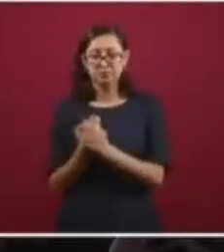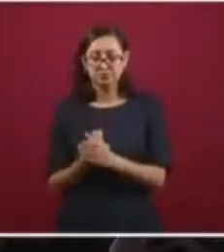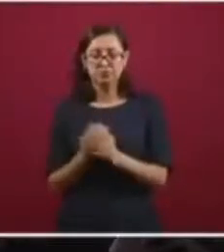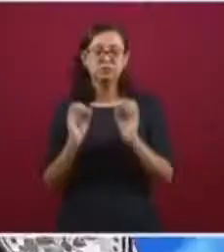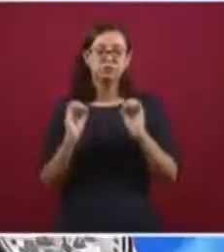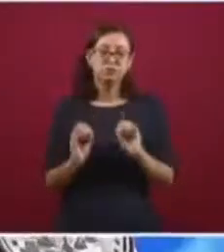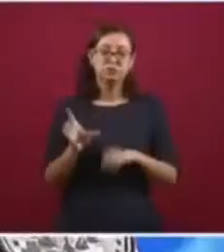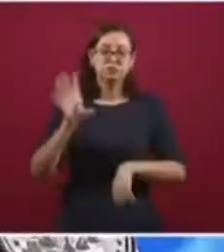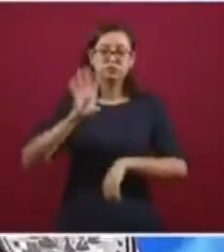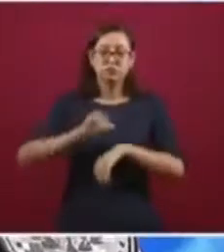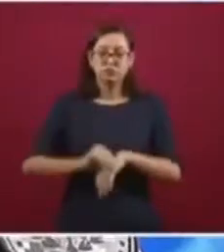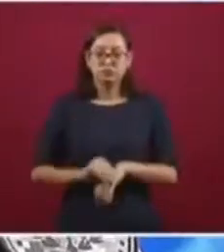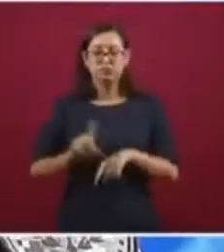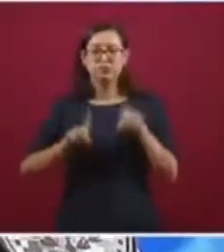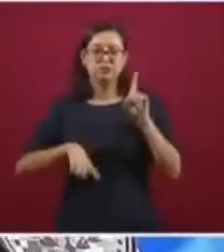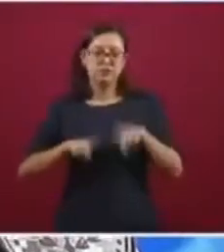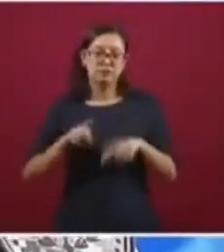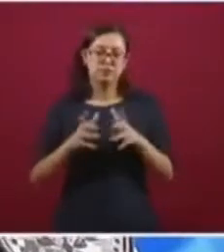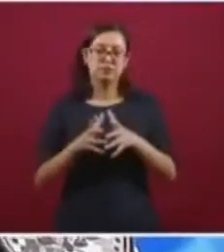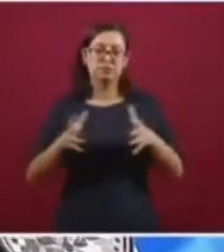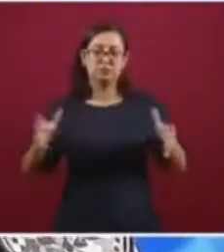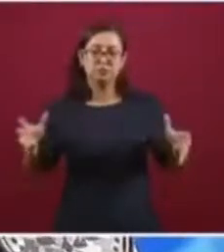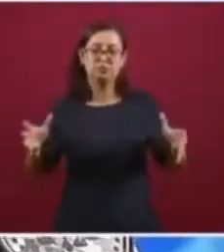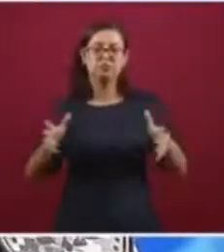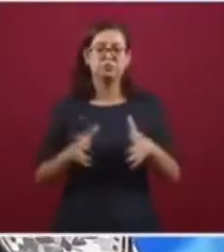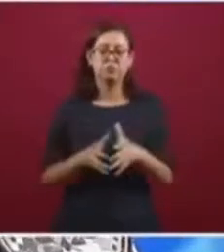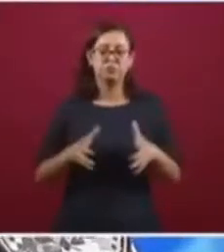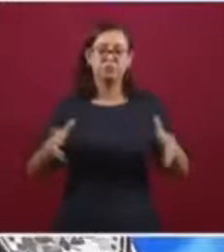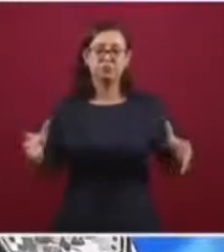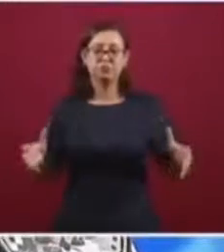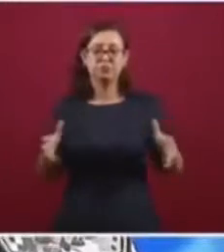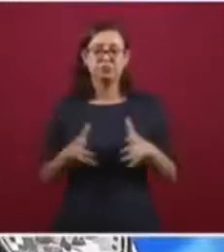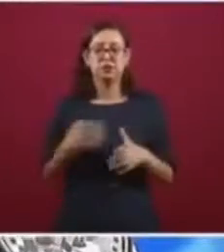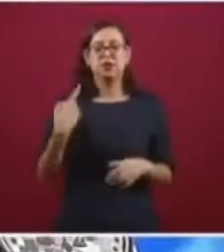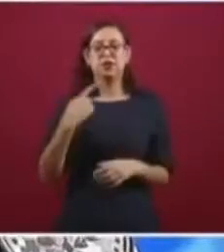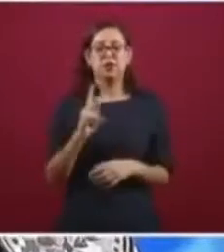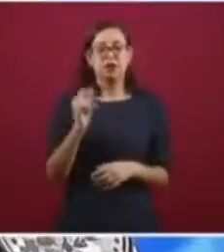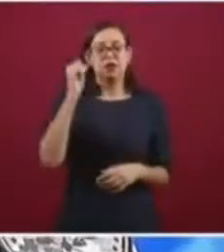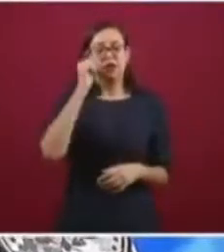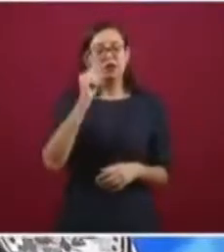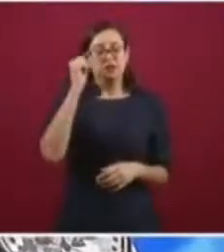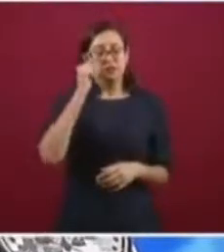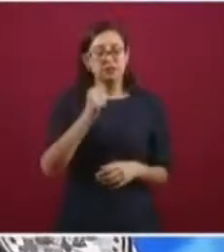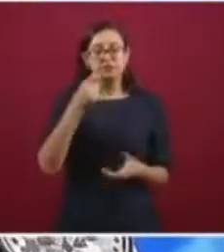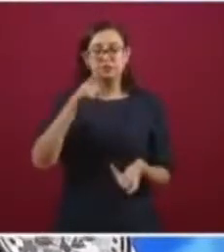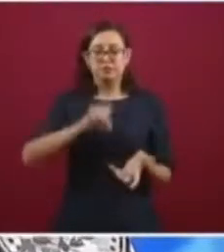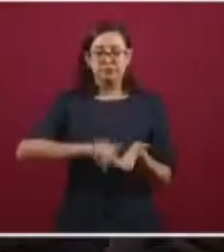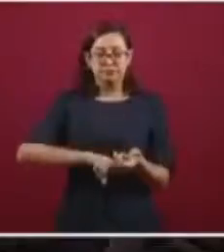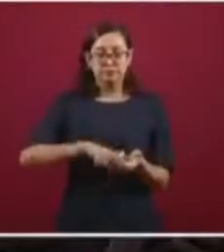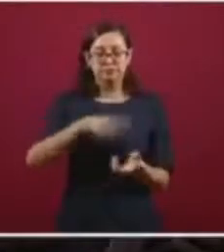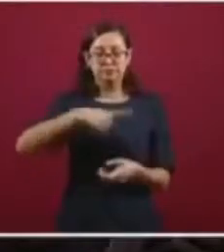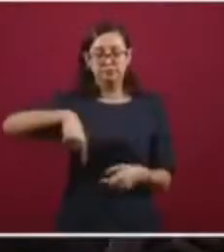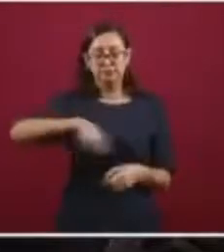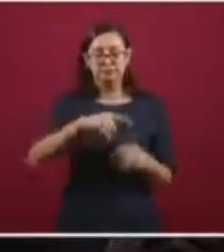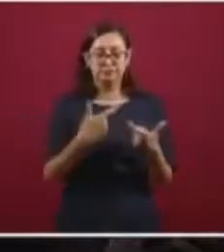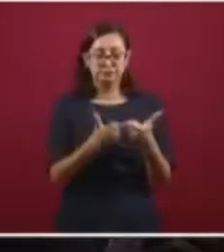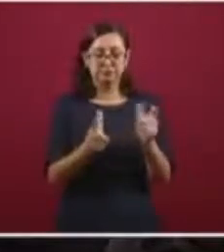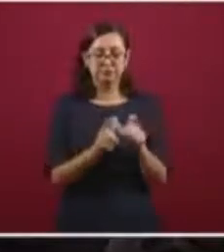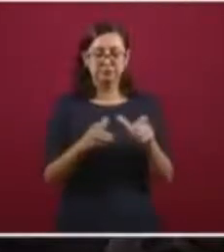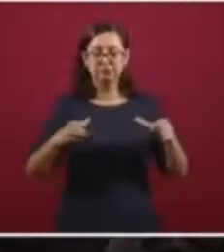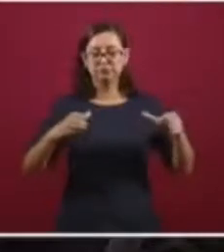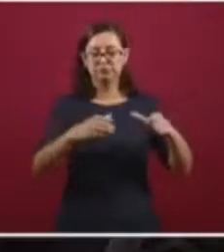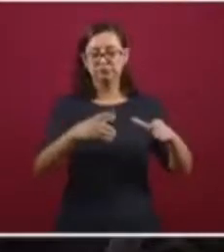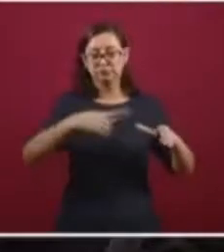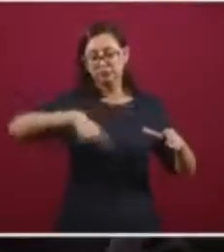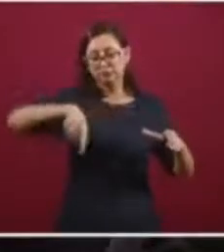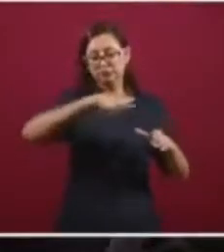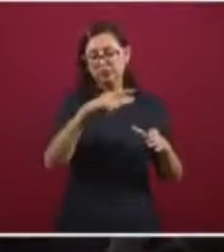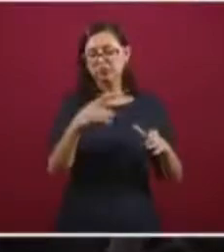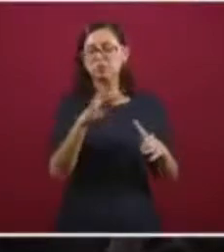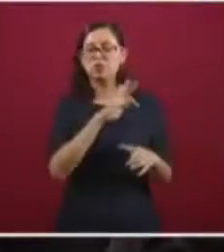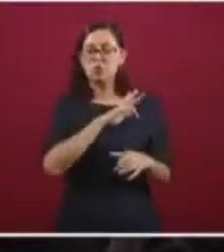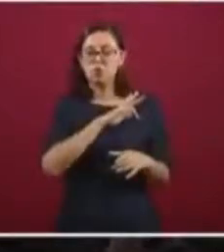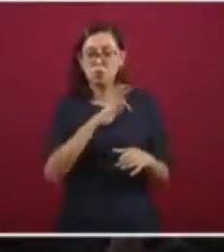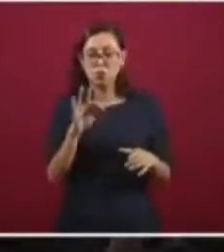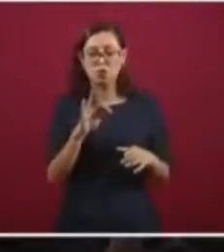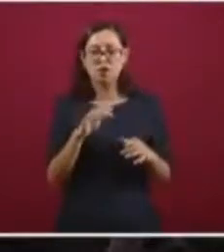Entonces, siempre los efectivos que están mencionados pues tendrán una reducción ya